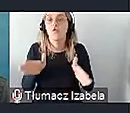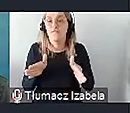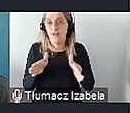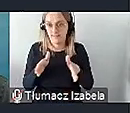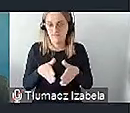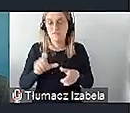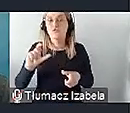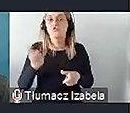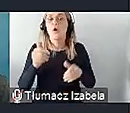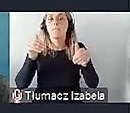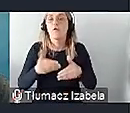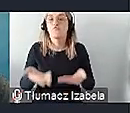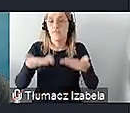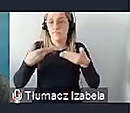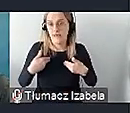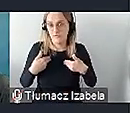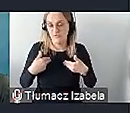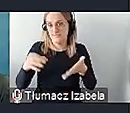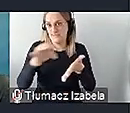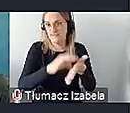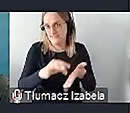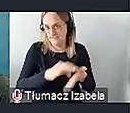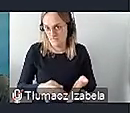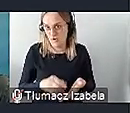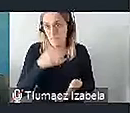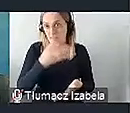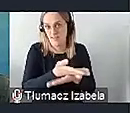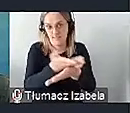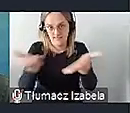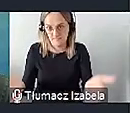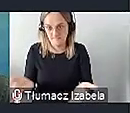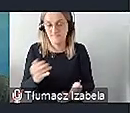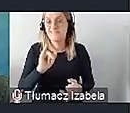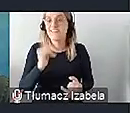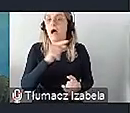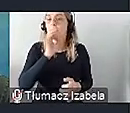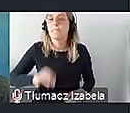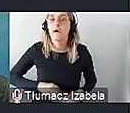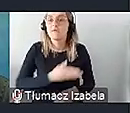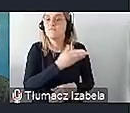Co nam może dać rysowanie? To jest pytanie do państwa. Jakie państwo widzą możliwości?